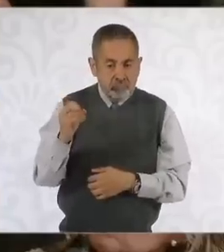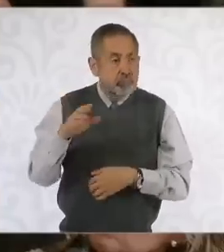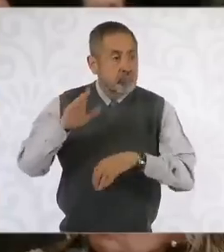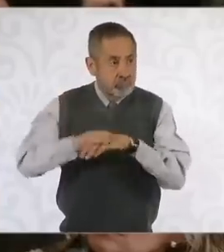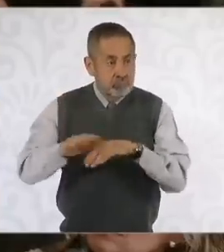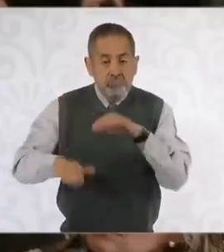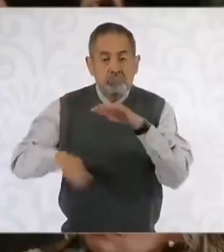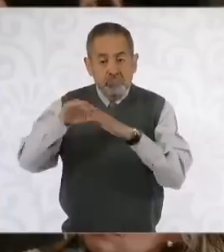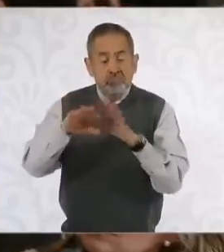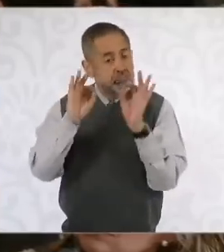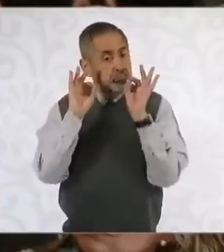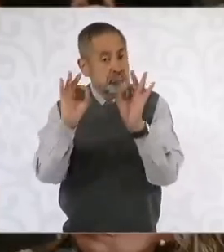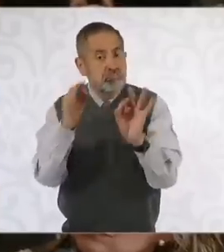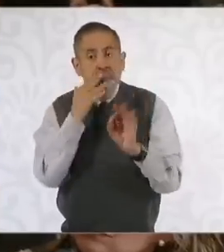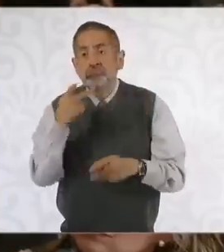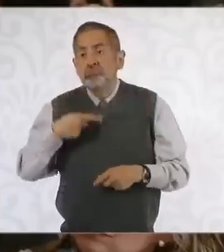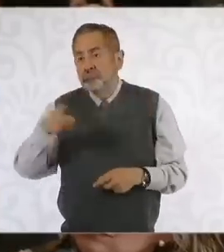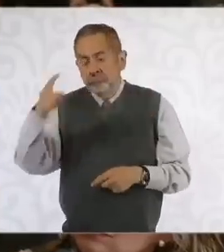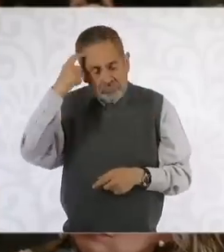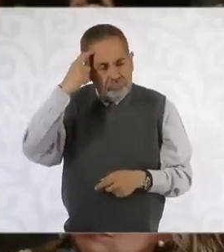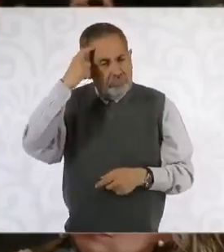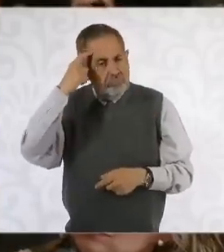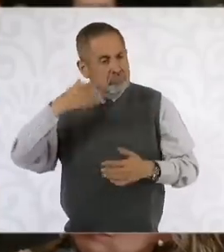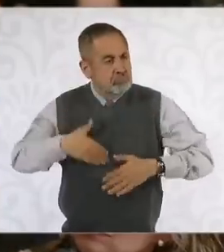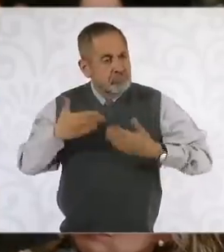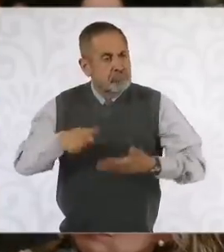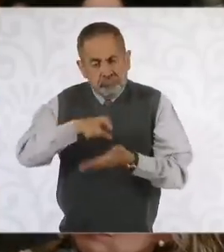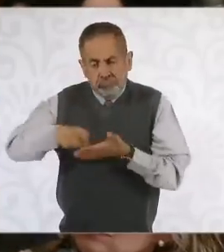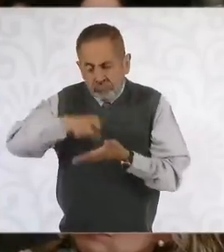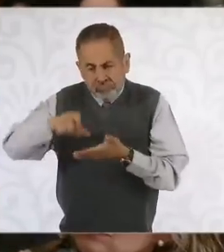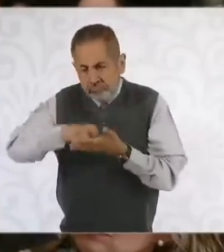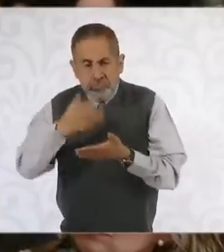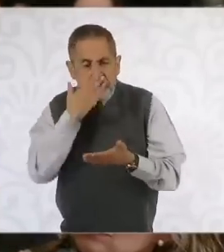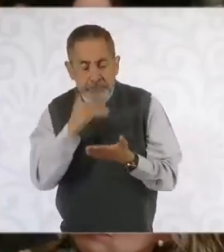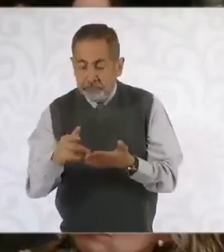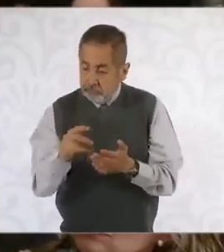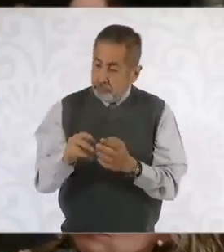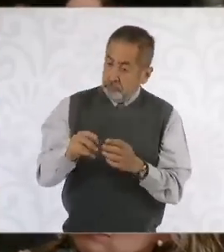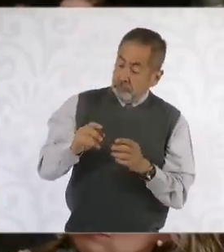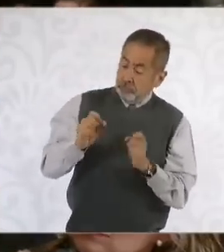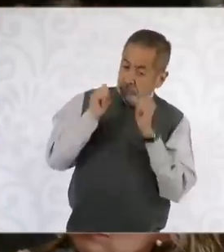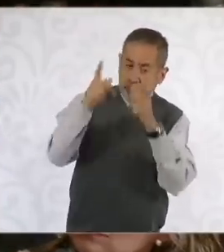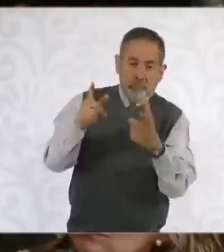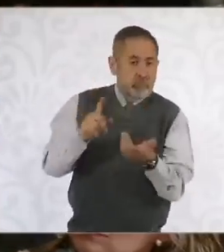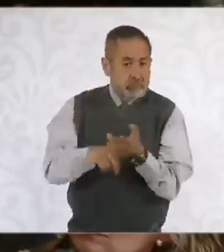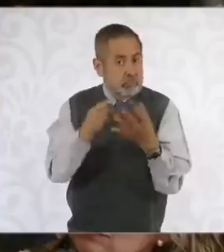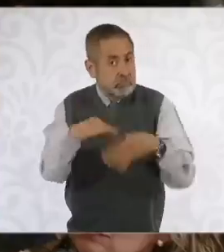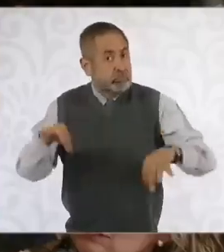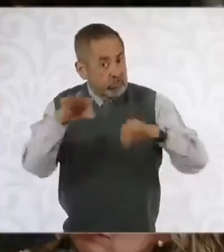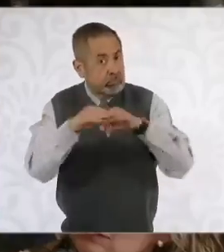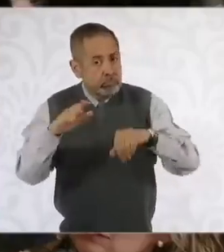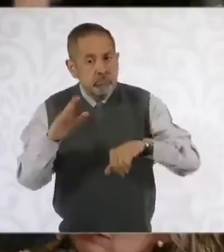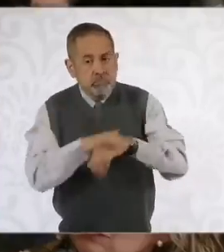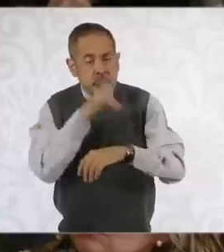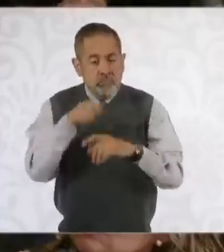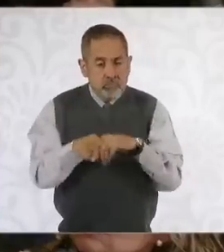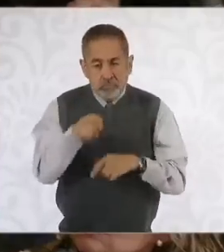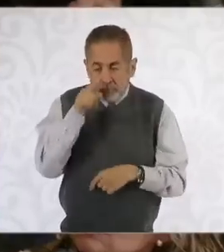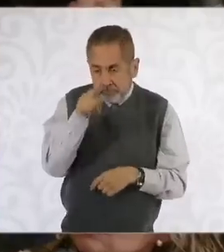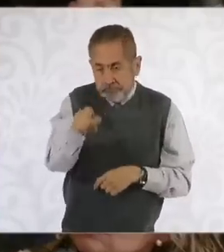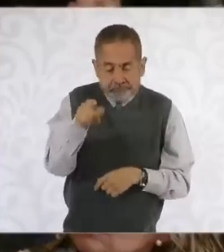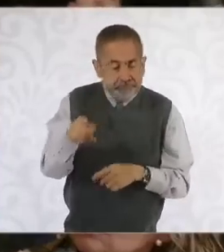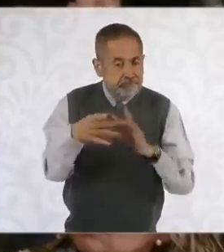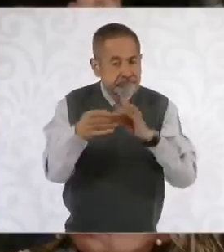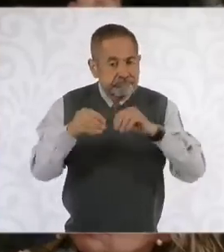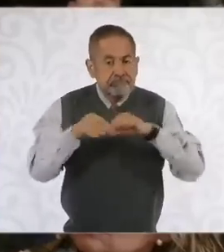se tiene el registro Este es un caso muy relevante pues estas cifras se dieron en un cambio de la